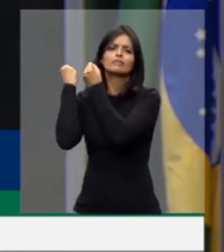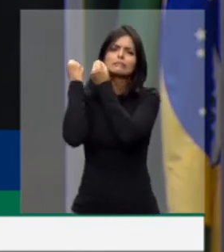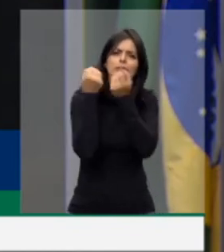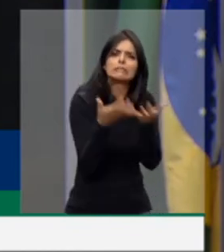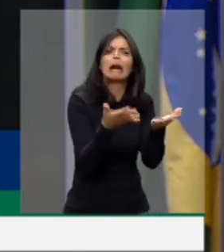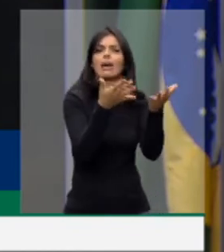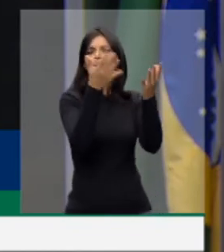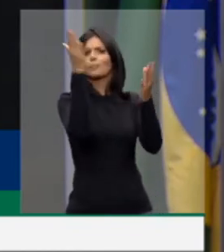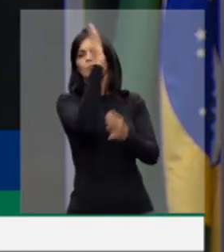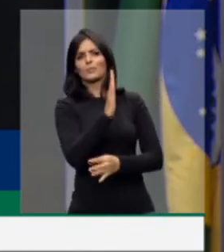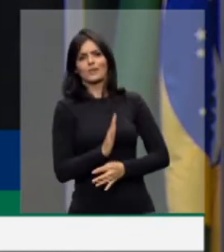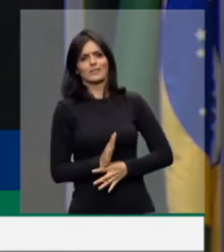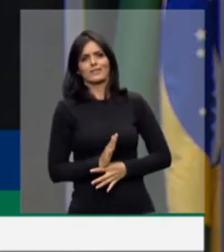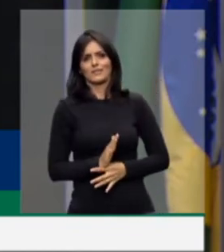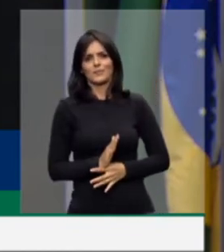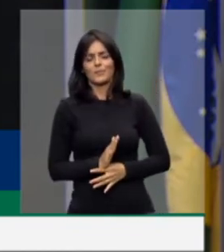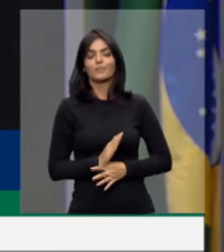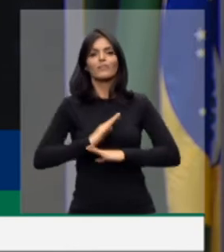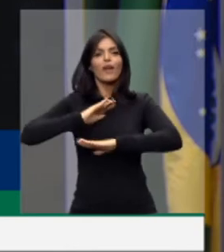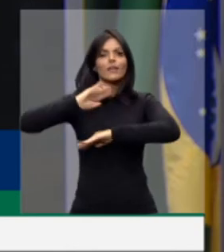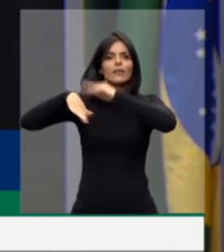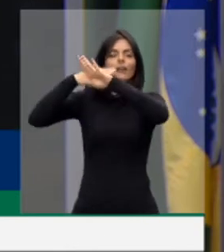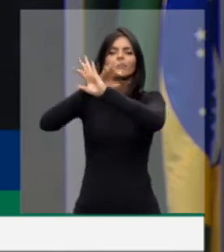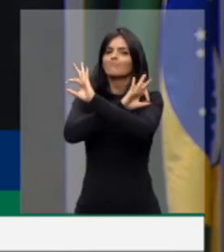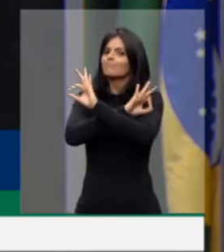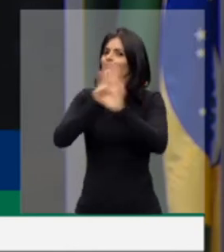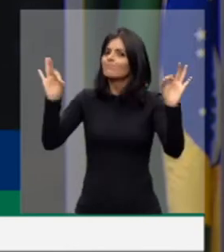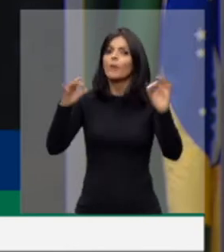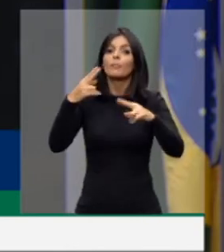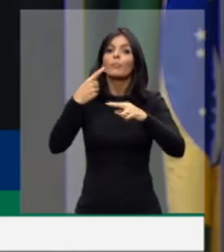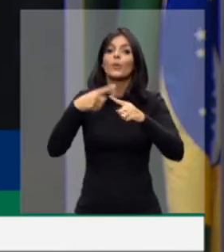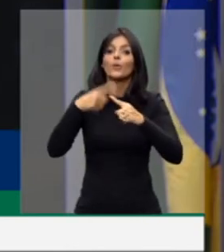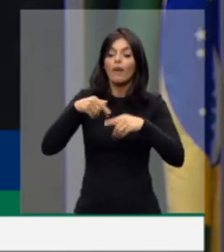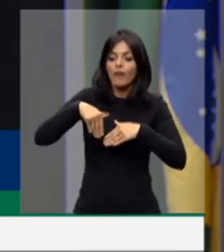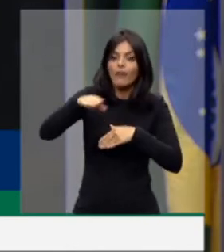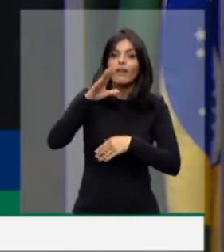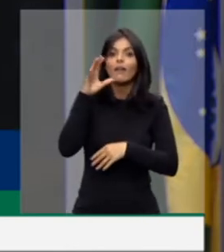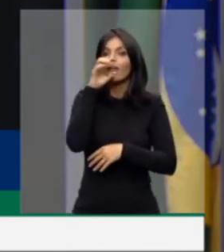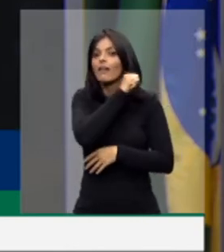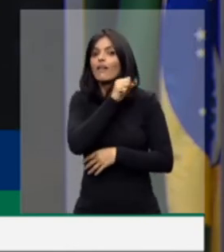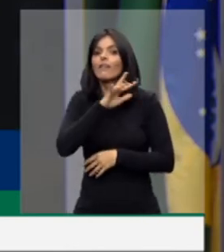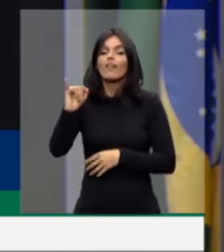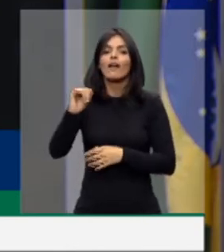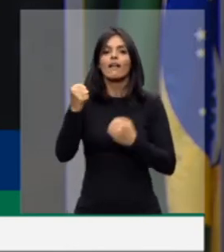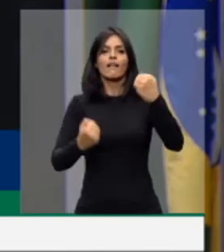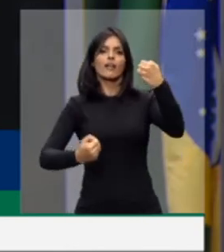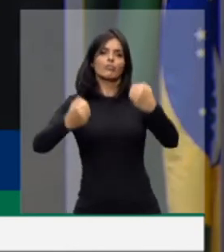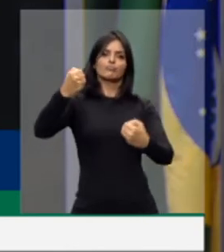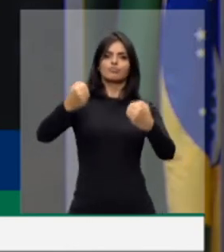DA OUTRA. O MUNDO QUER ENERGIA LIMPA, RENOVÁVEL E O NORDESTE PERO DESFRUTAR EM ABUNDÂNCIA, PARA SUPERAR TODA A NECESSIDADE O QUE BRASIL VEM,